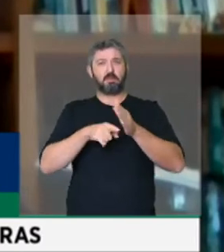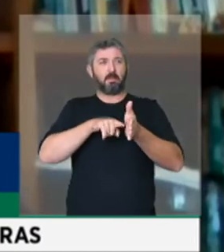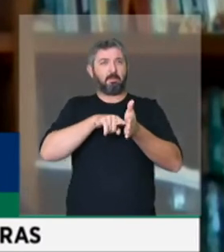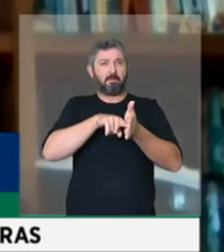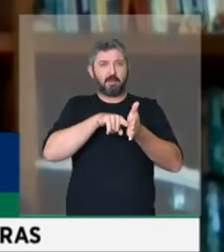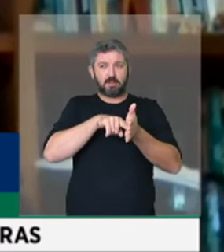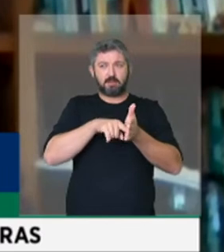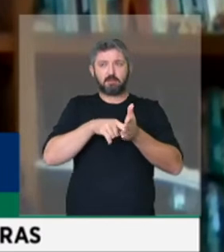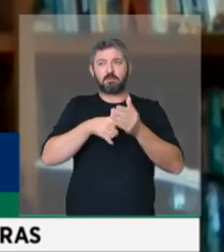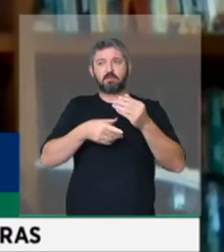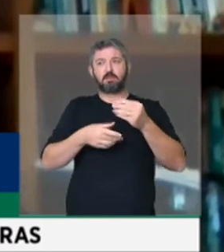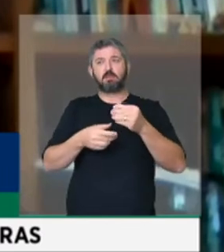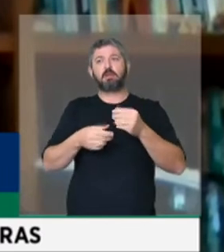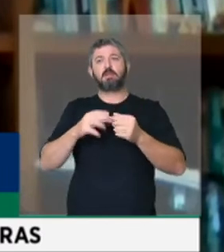RELATÓRIO 500 EMENDAS, FAZER POR MEDIDA PROVISÓRIA...